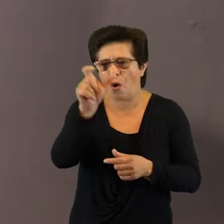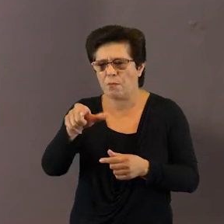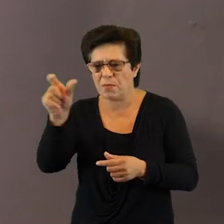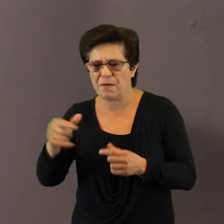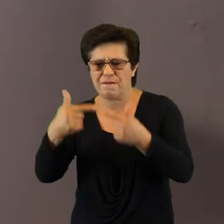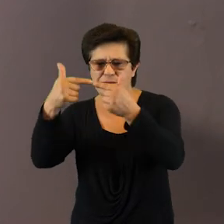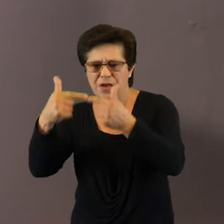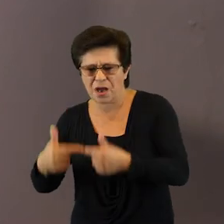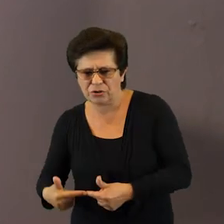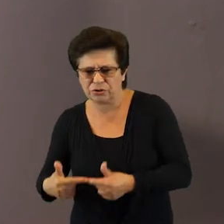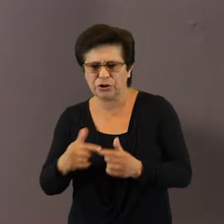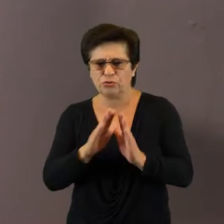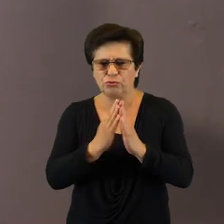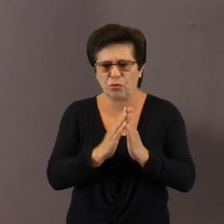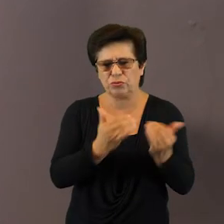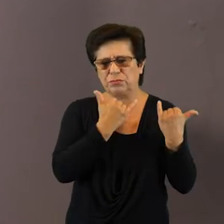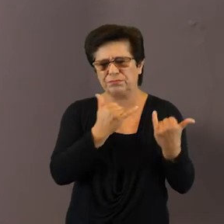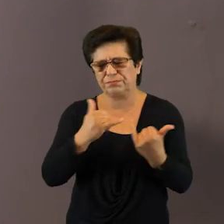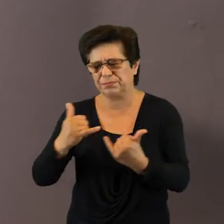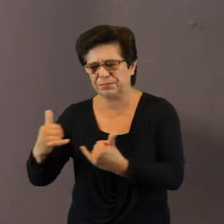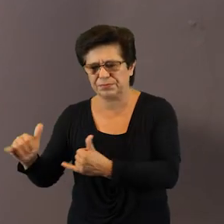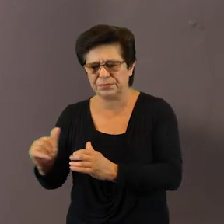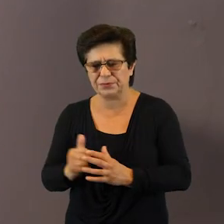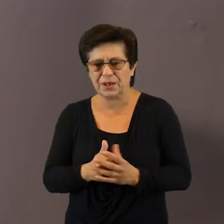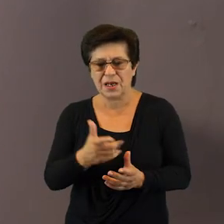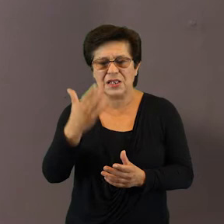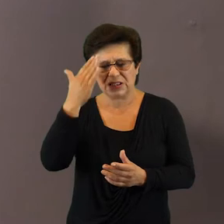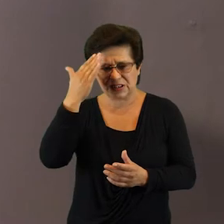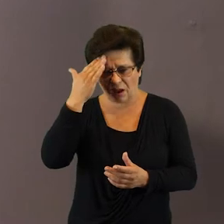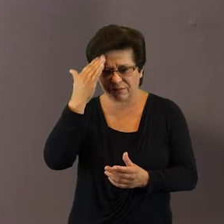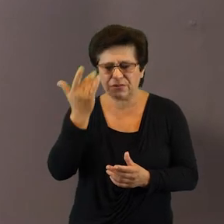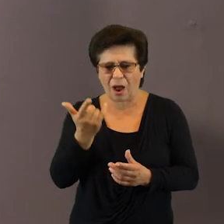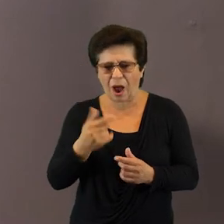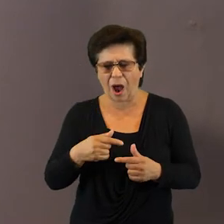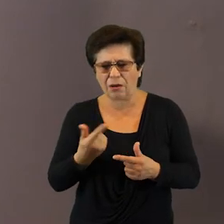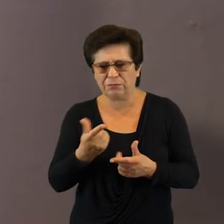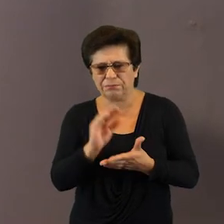kilku tomów esejów i szkiców literackich. Jako znawca literatury polskiej opublikował między innymi książkę